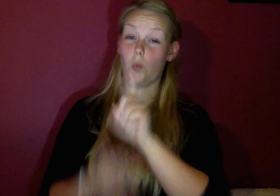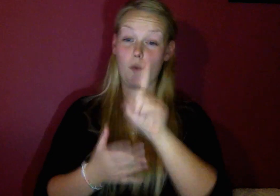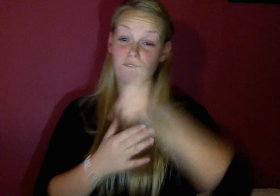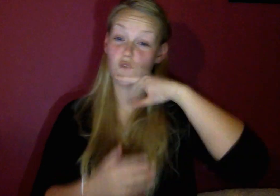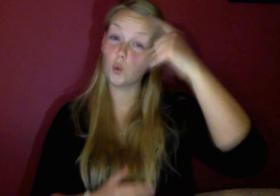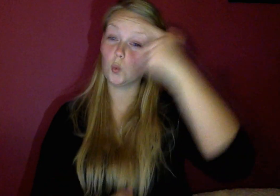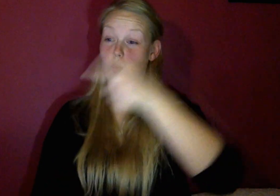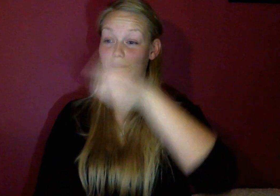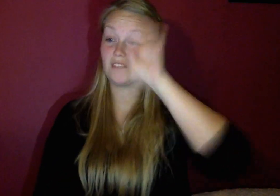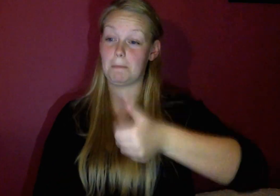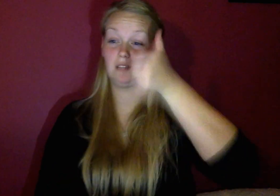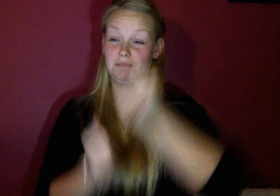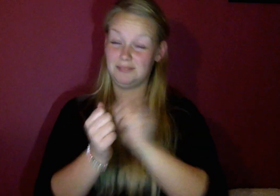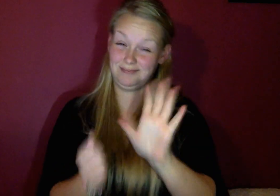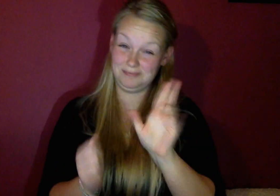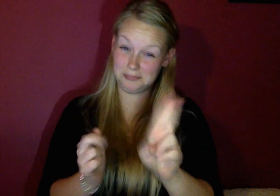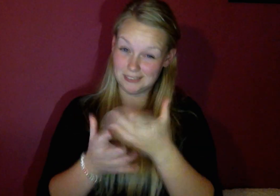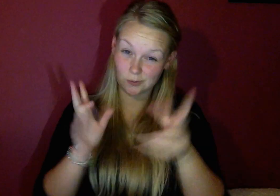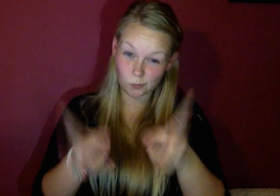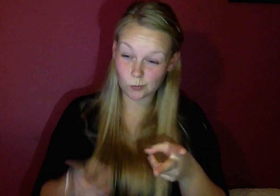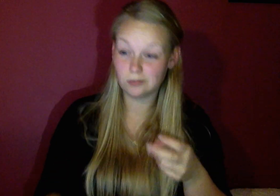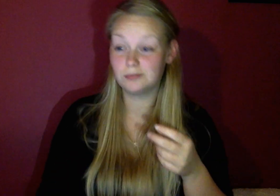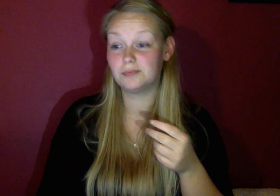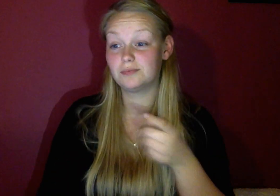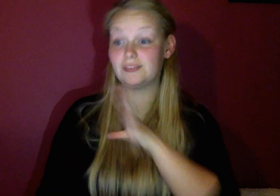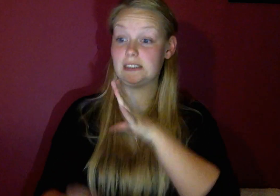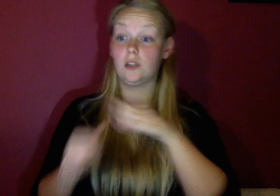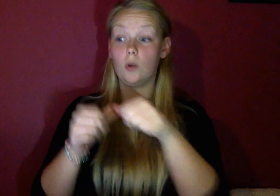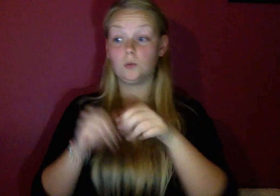Jag: "Ofta tror föräldrarna att de vet bättre men så är inte fallet. Det finns organisationer på riksnivå,